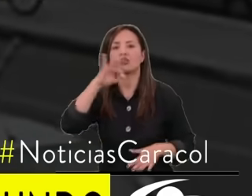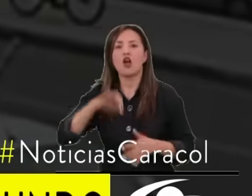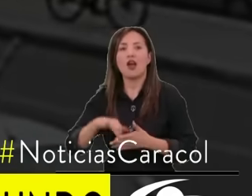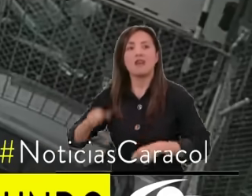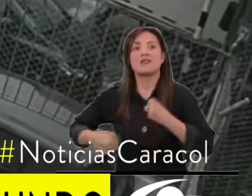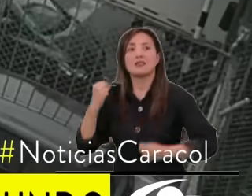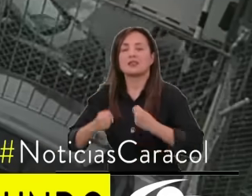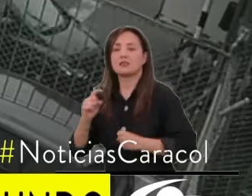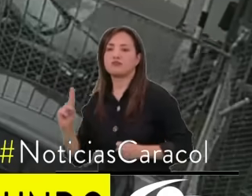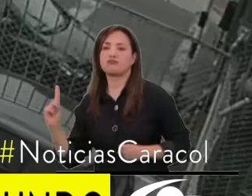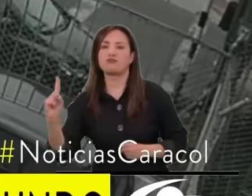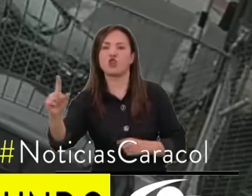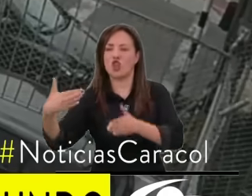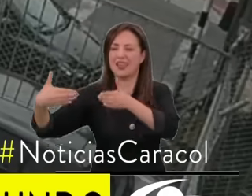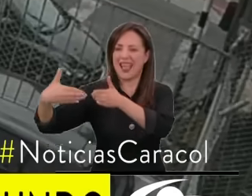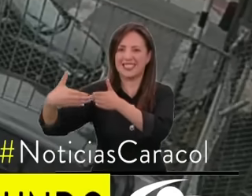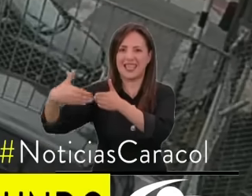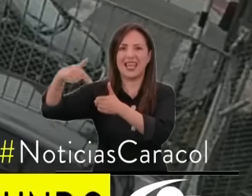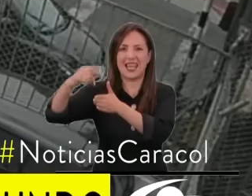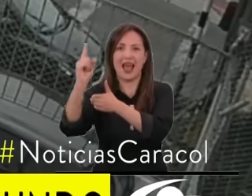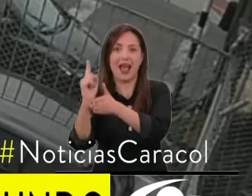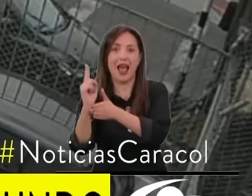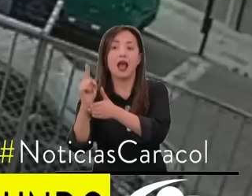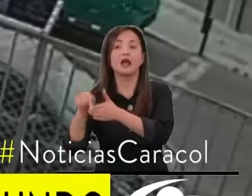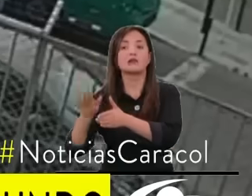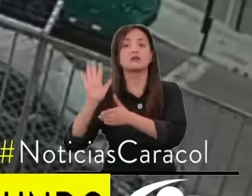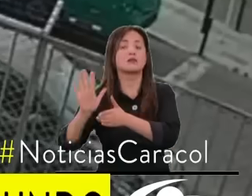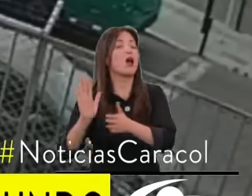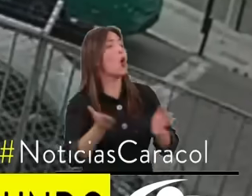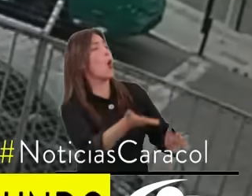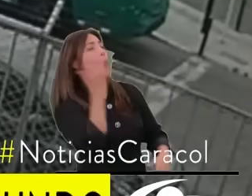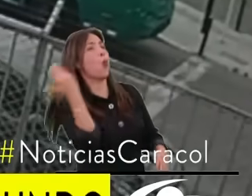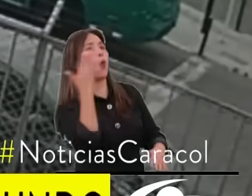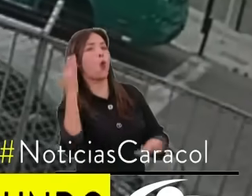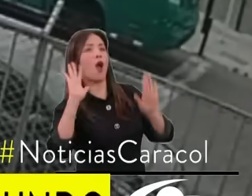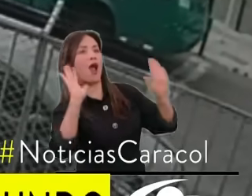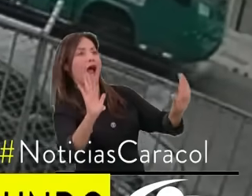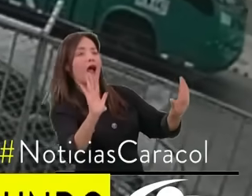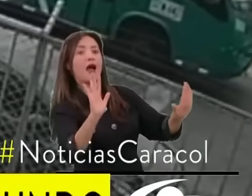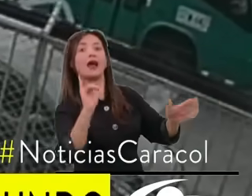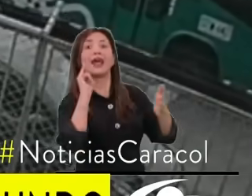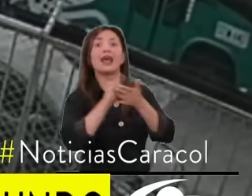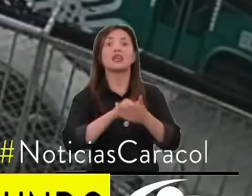del establecimiento y este otro bloquea el sistema de cierre de la puerta ahora preste atención al hombre qué corren la otra